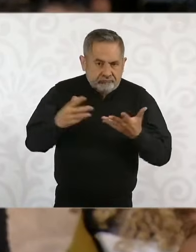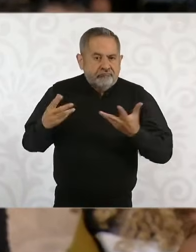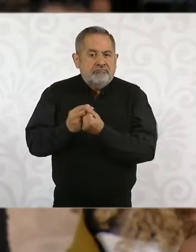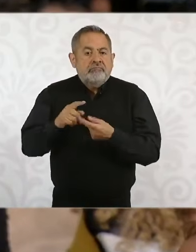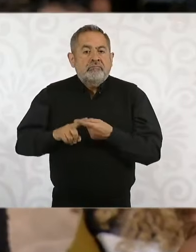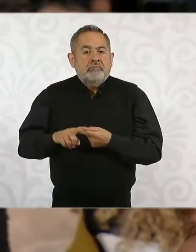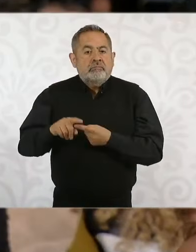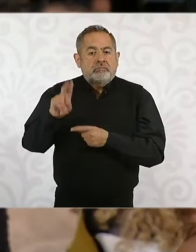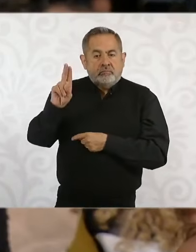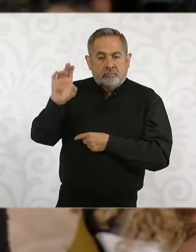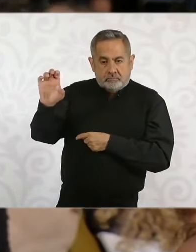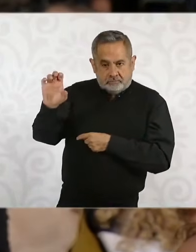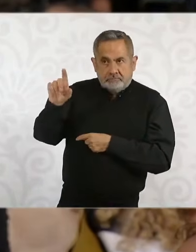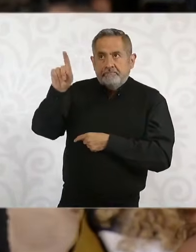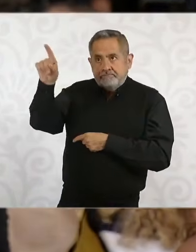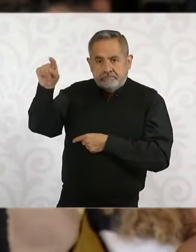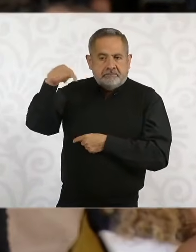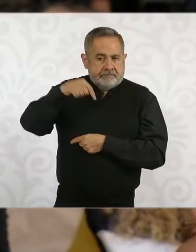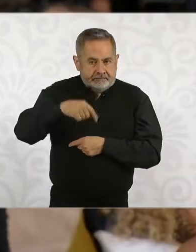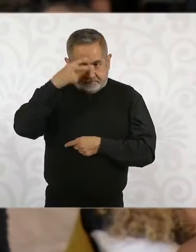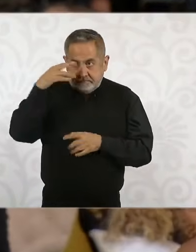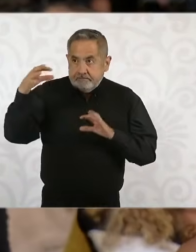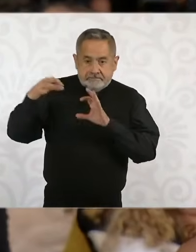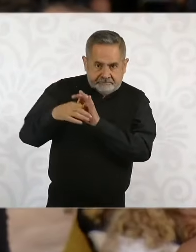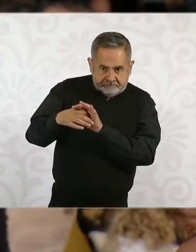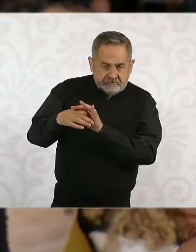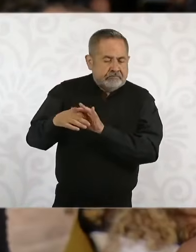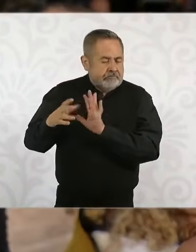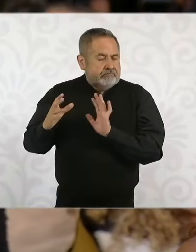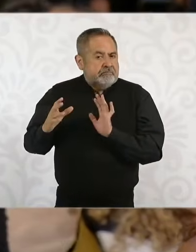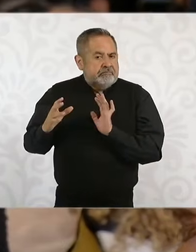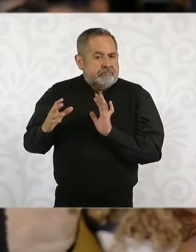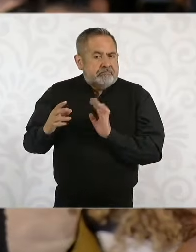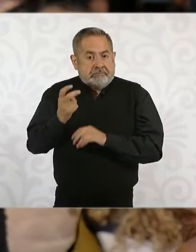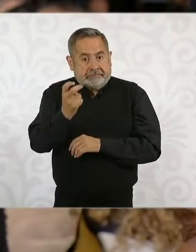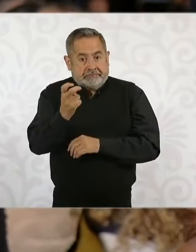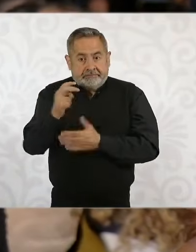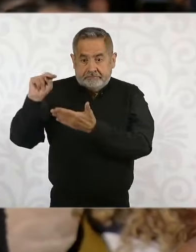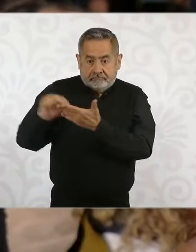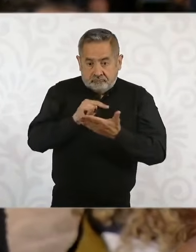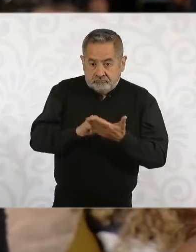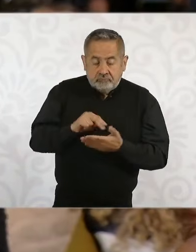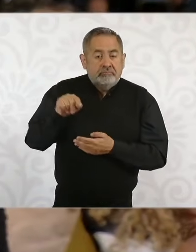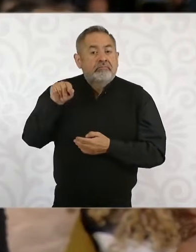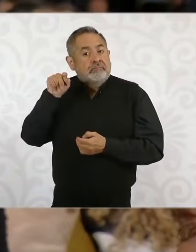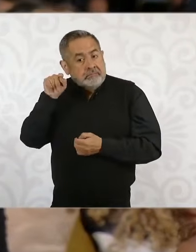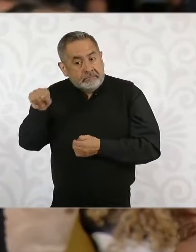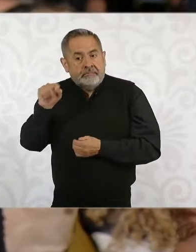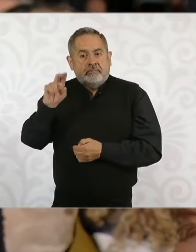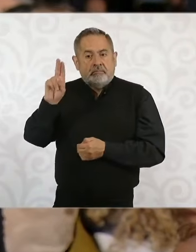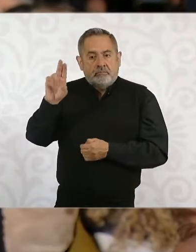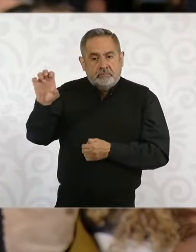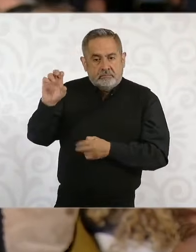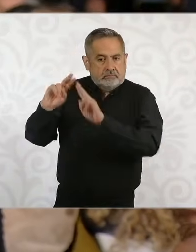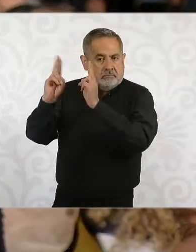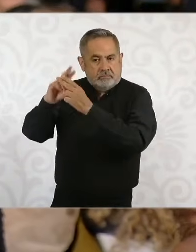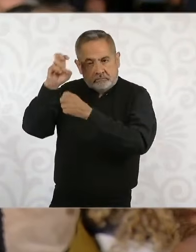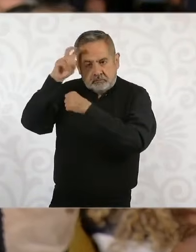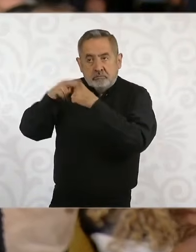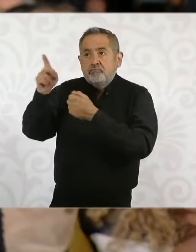Unión Europea y México. Y en ese en se la Unión Europea anunció una inversión